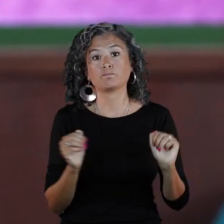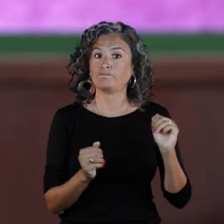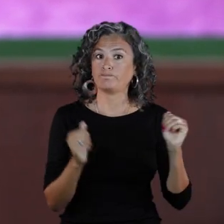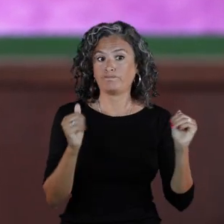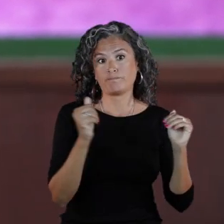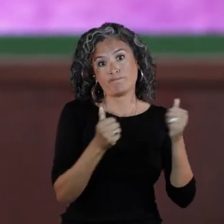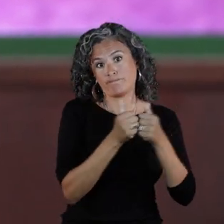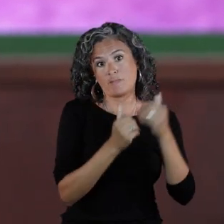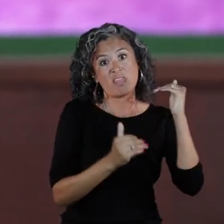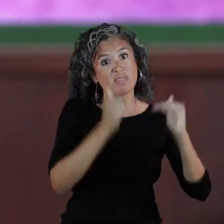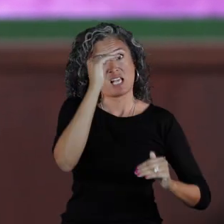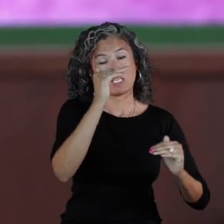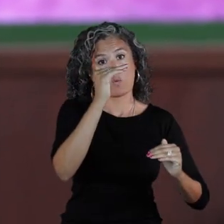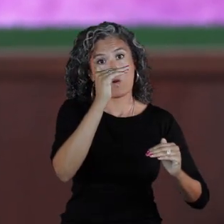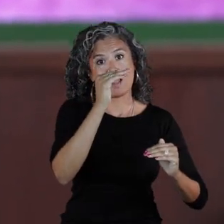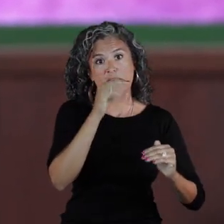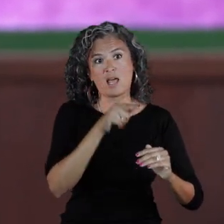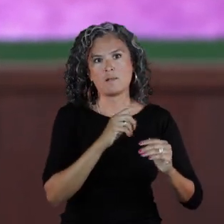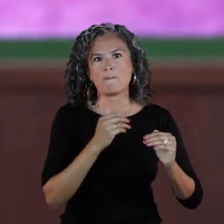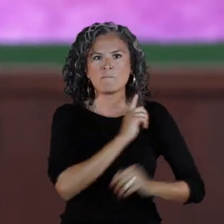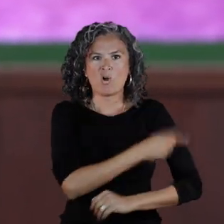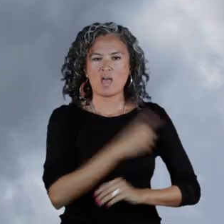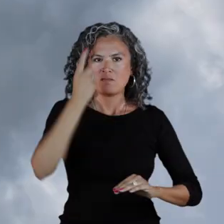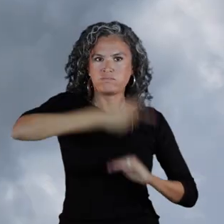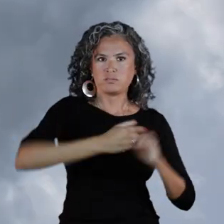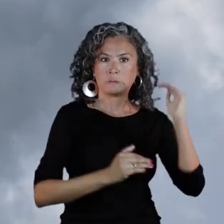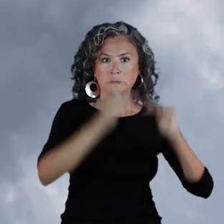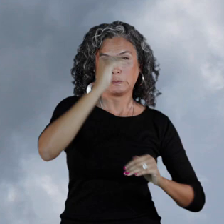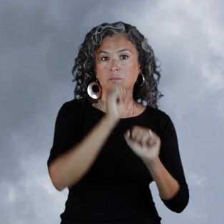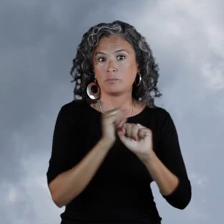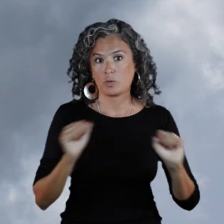desde la desigualdad y desde el poder.